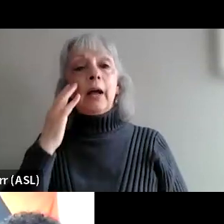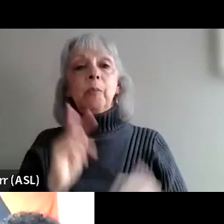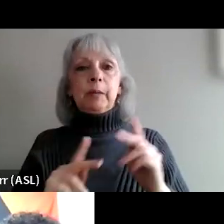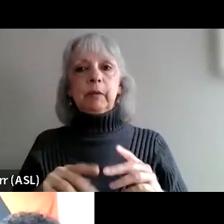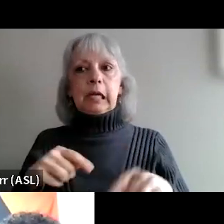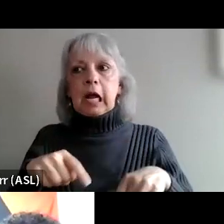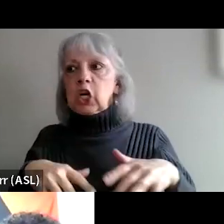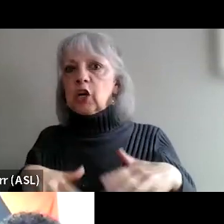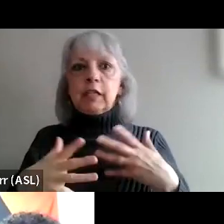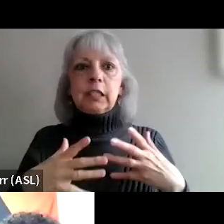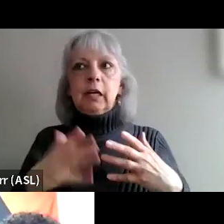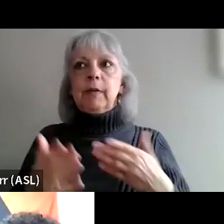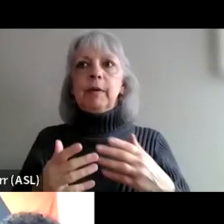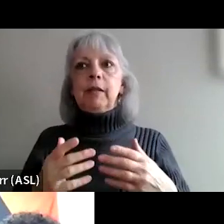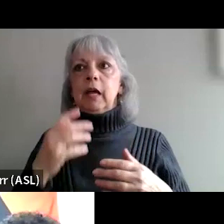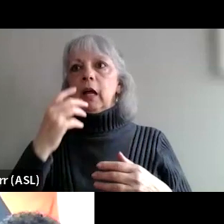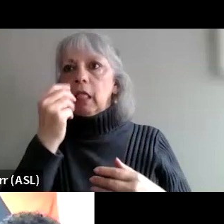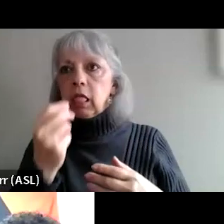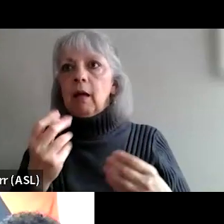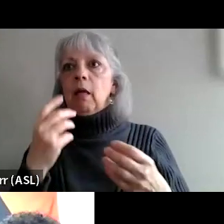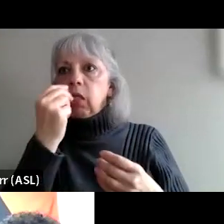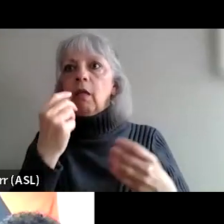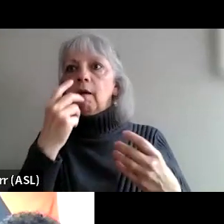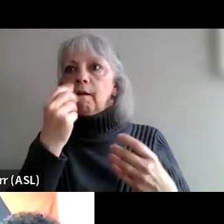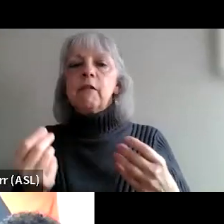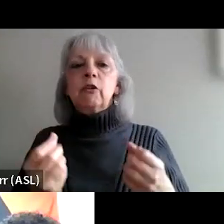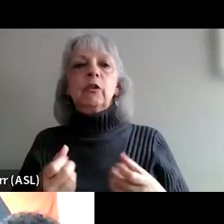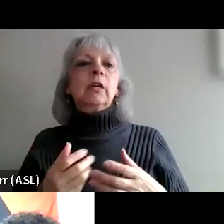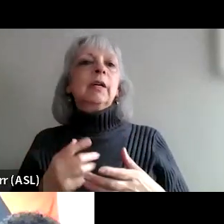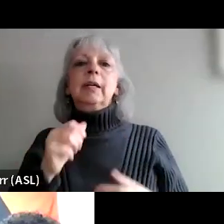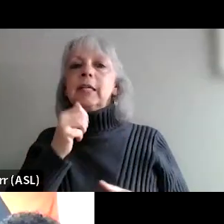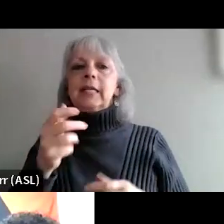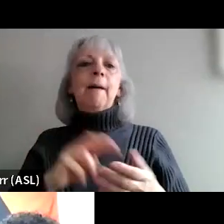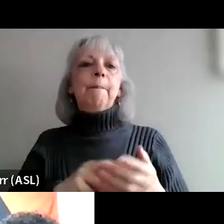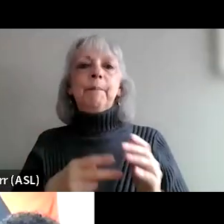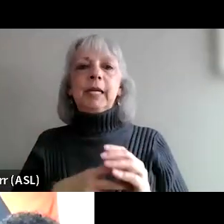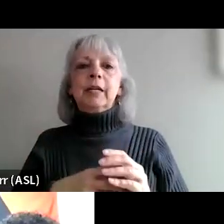por lo tanto, podrían administrar varias dosis de naloxona. Eso no significa que necesitaran tantas.